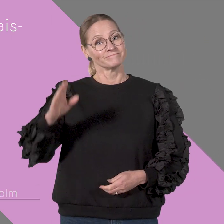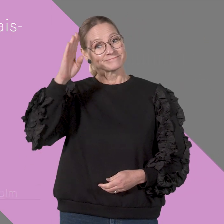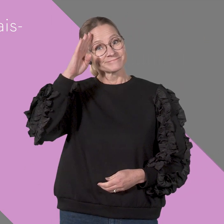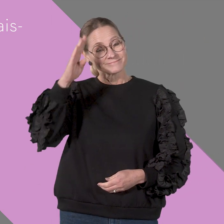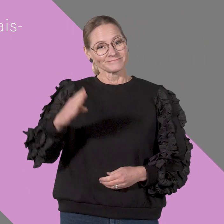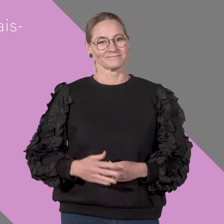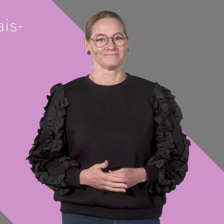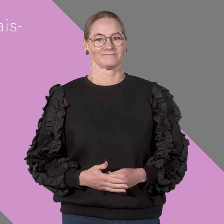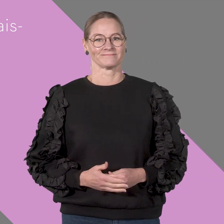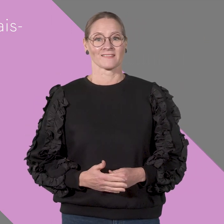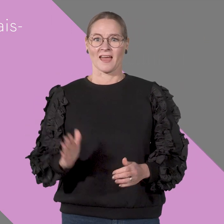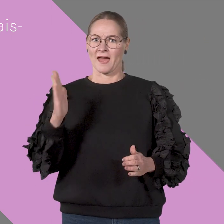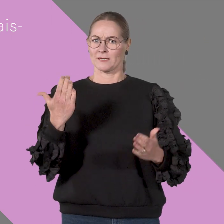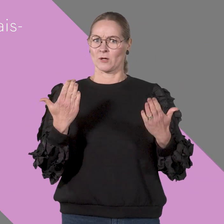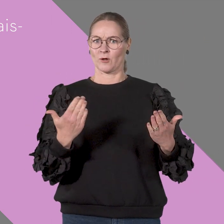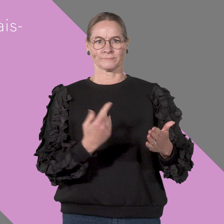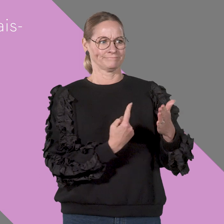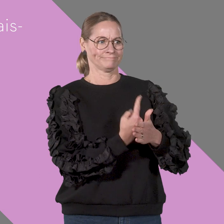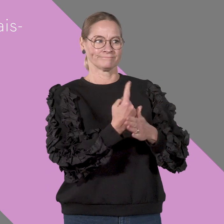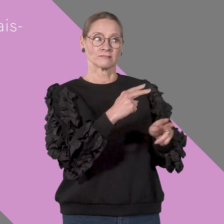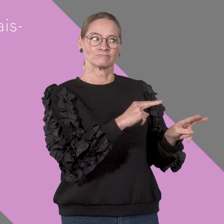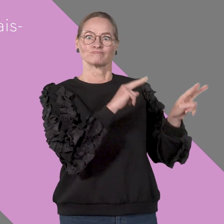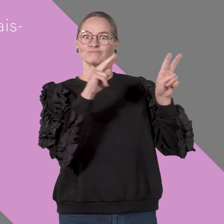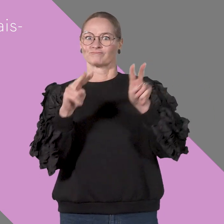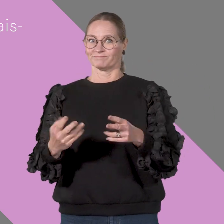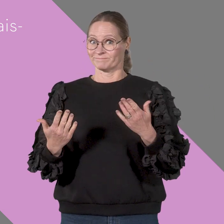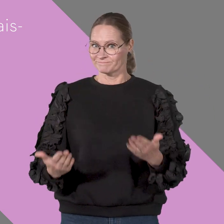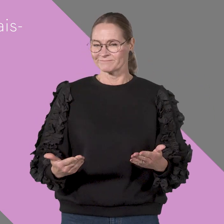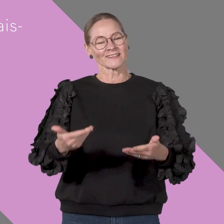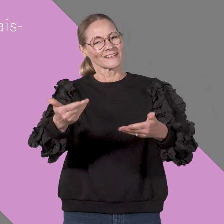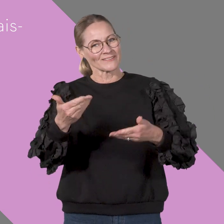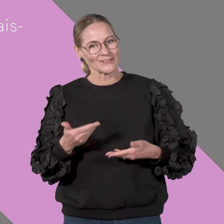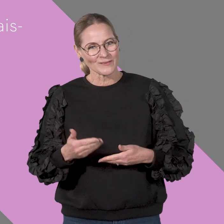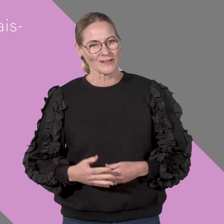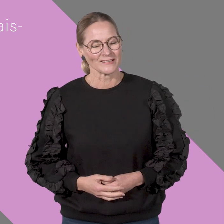Hei! Tervetuloa ajankohtaiskatsauksemme pariin.